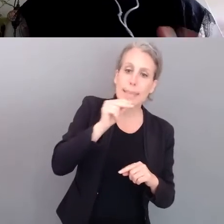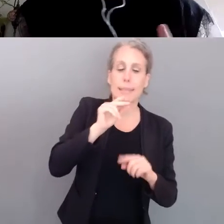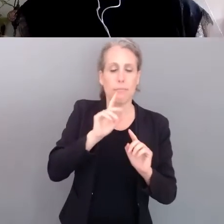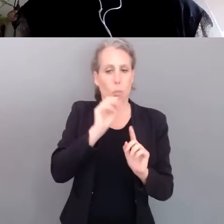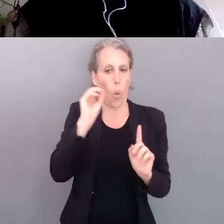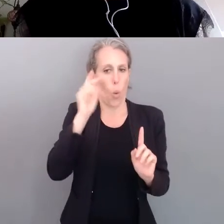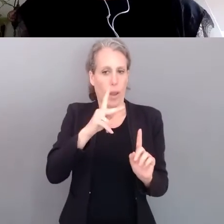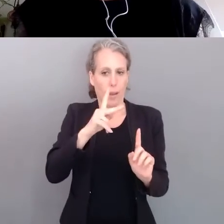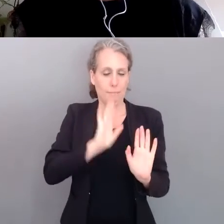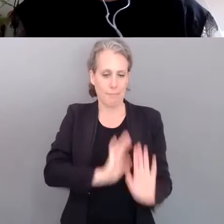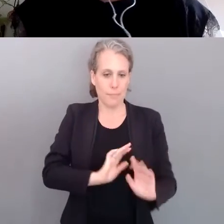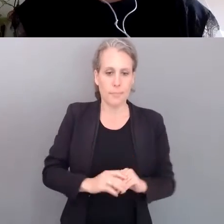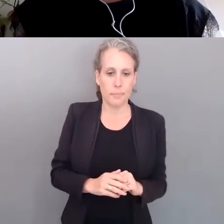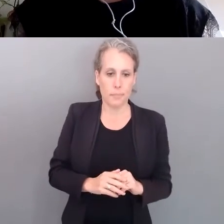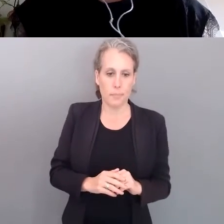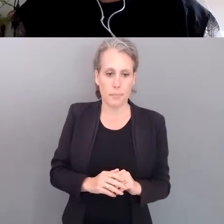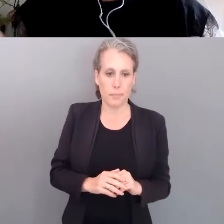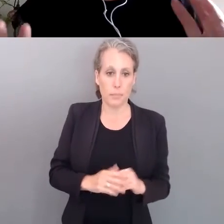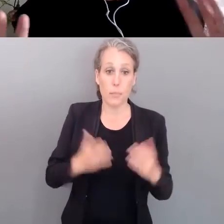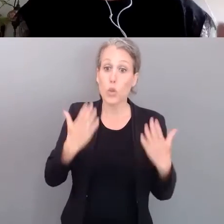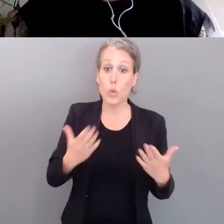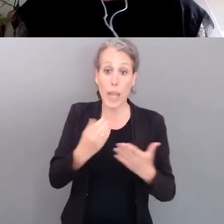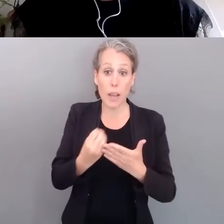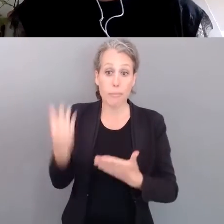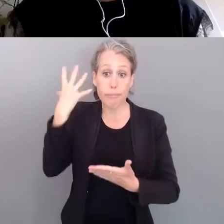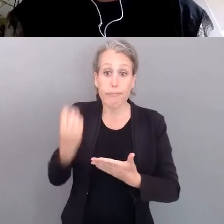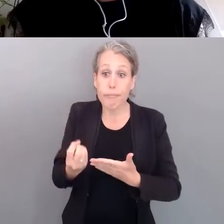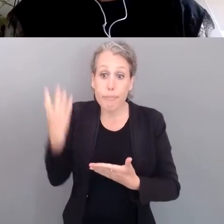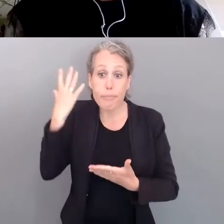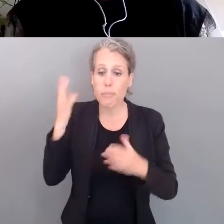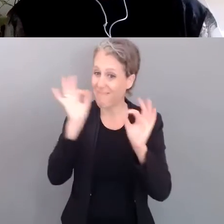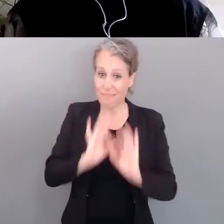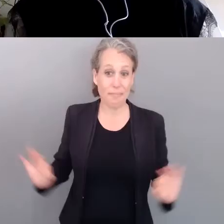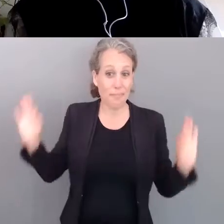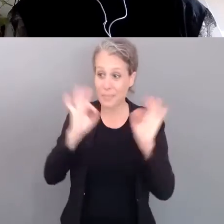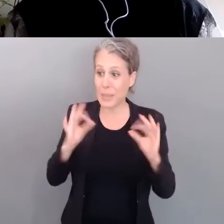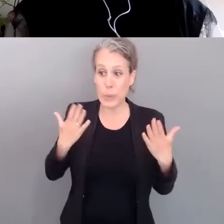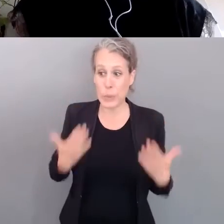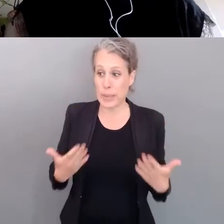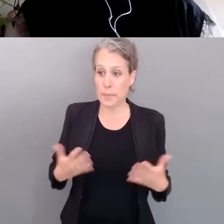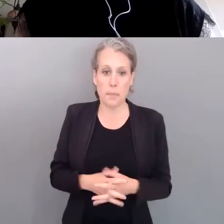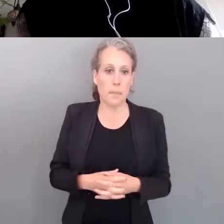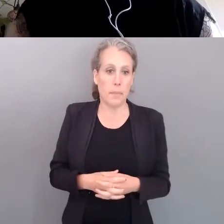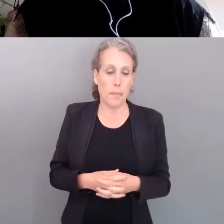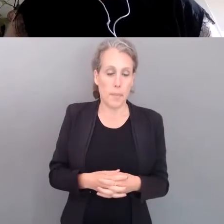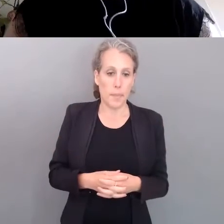Y también silenciarse cuando no esté hablando.